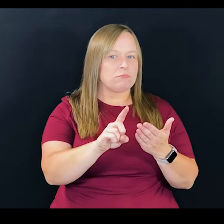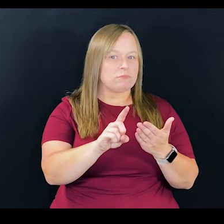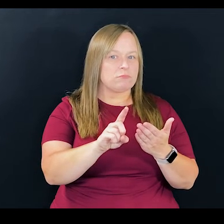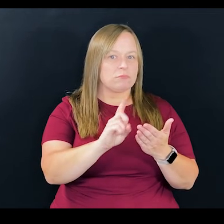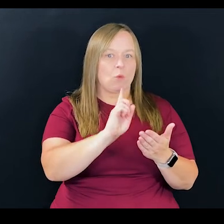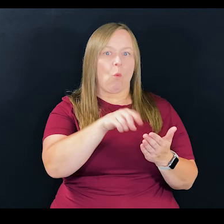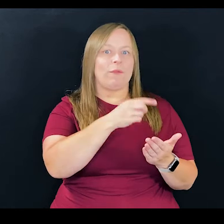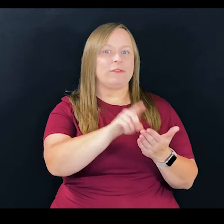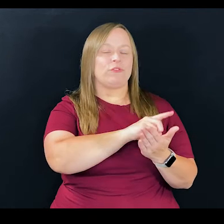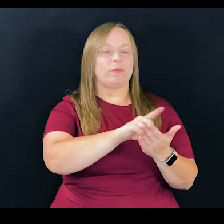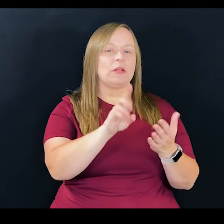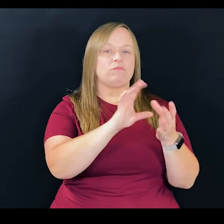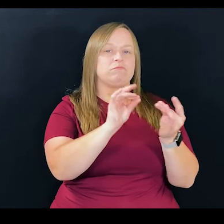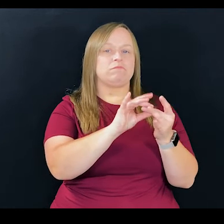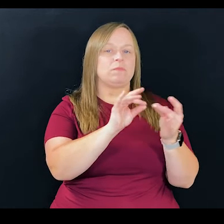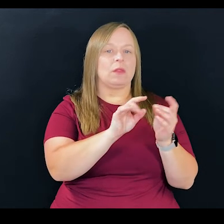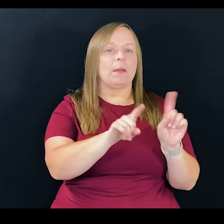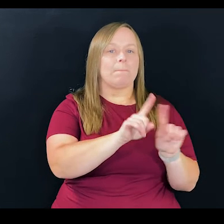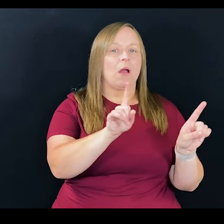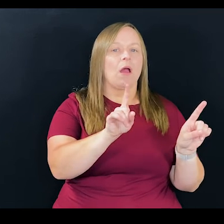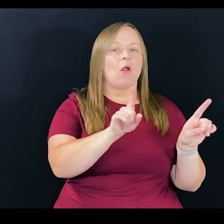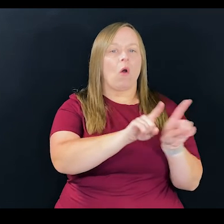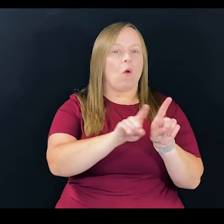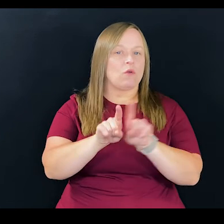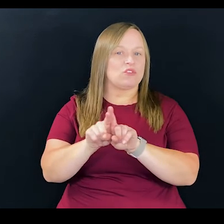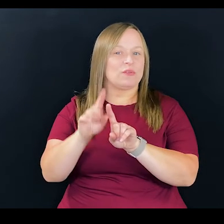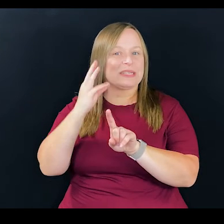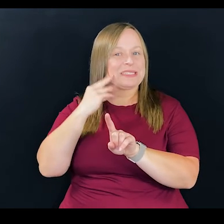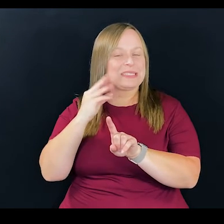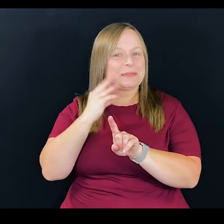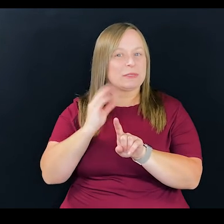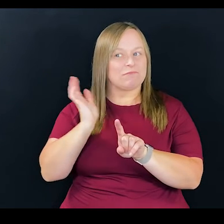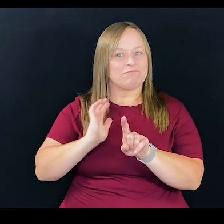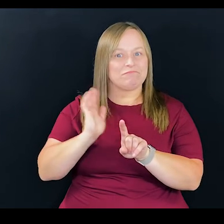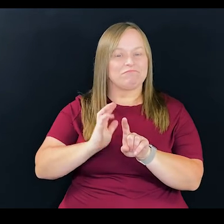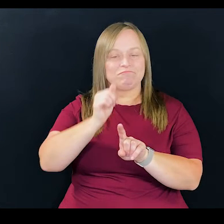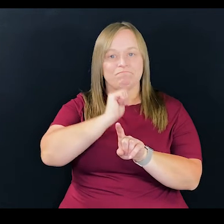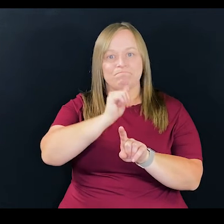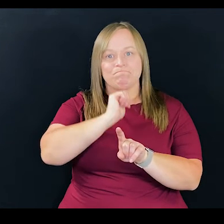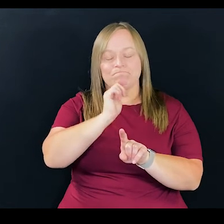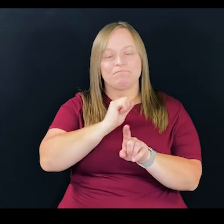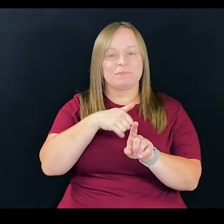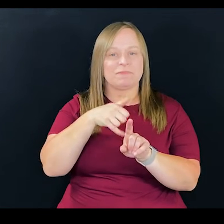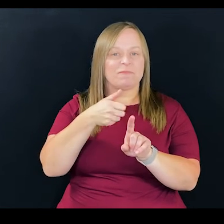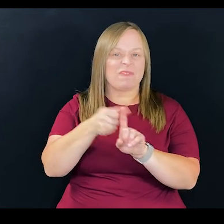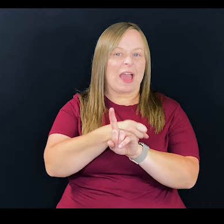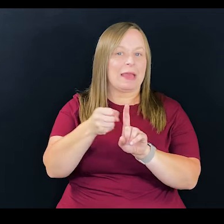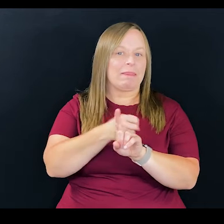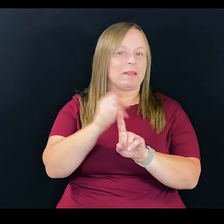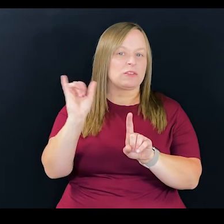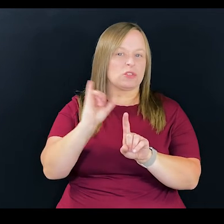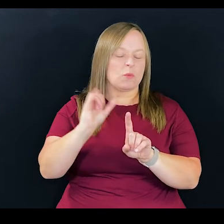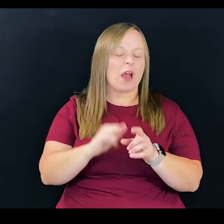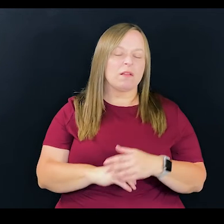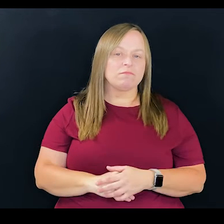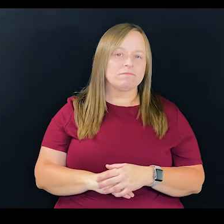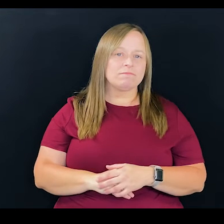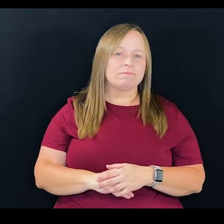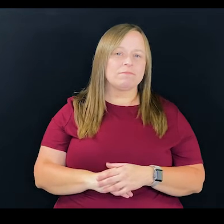sino también están experimentando, están viviendo mucha violencia también.